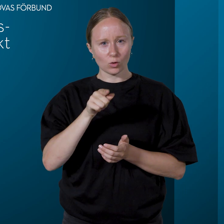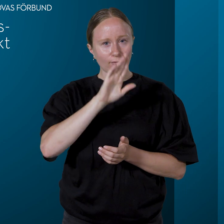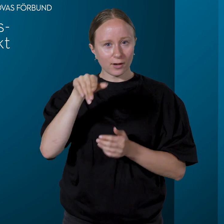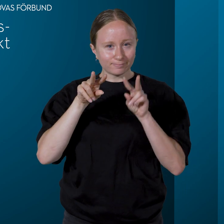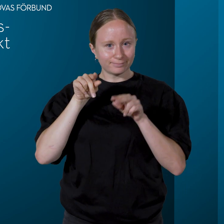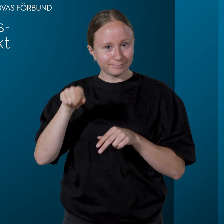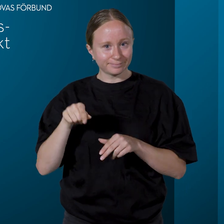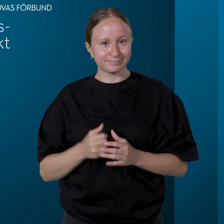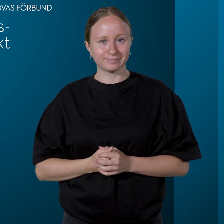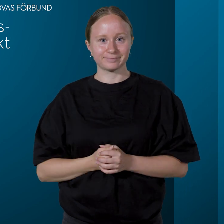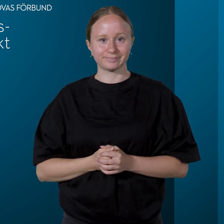Missa inte att titta på den snarast!